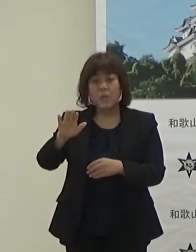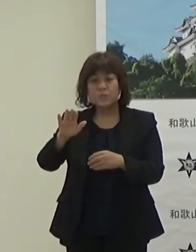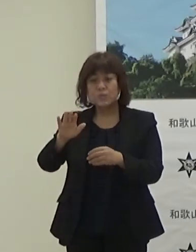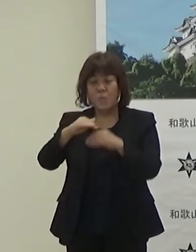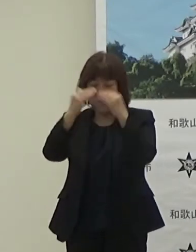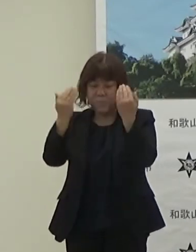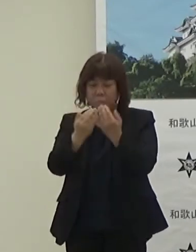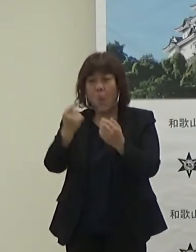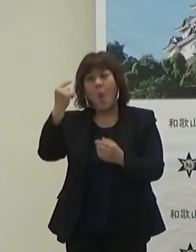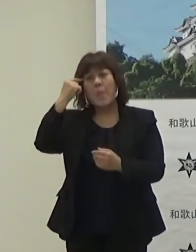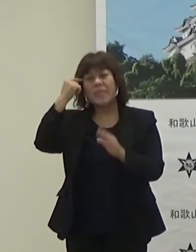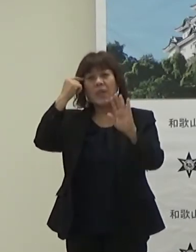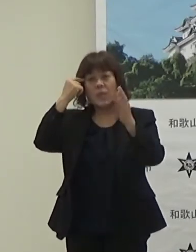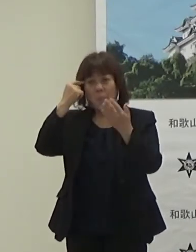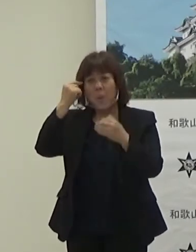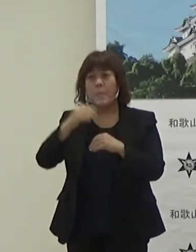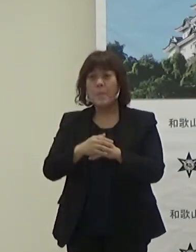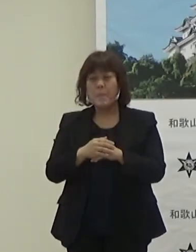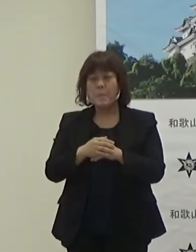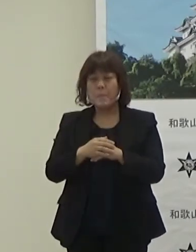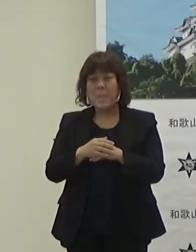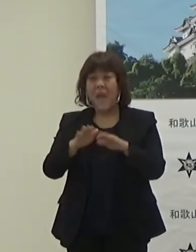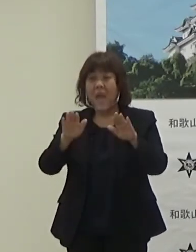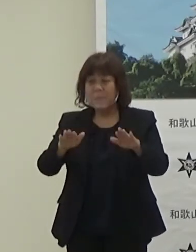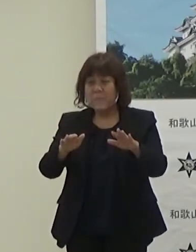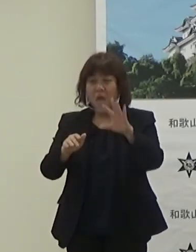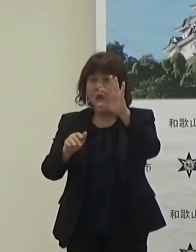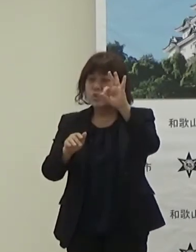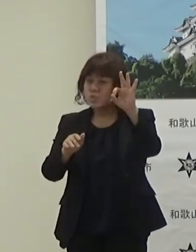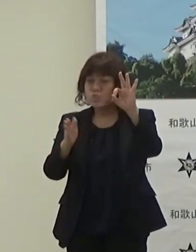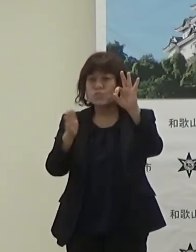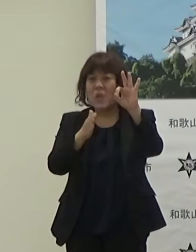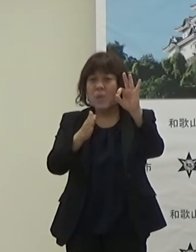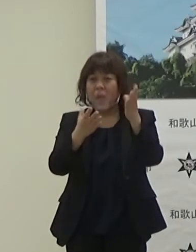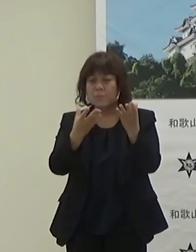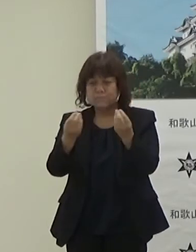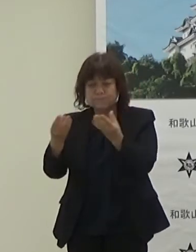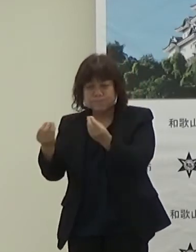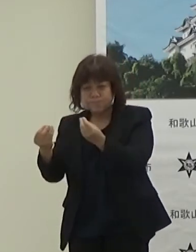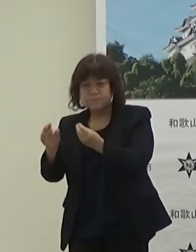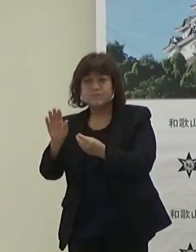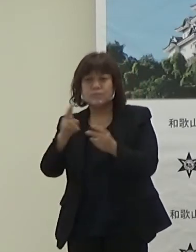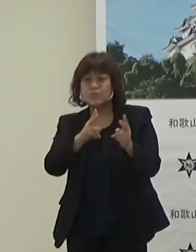ってるんですけど 少なくとも10室以上は確保して いきたいと思ってます